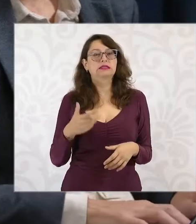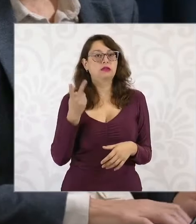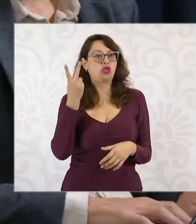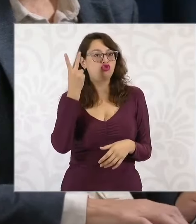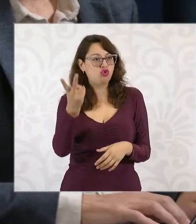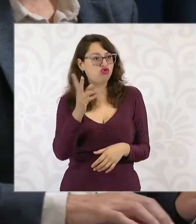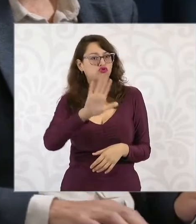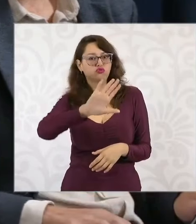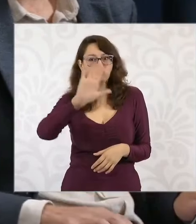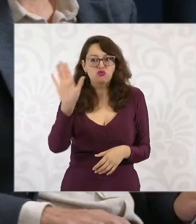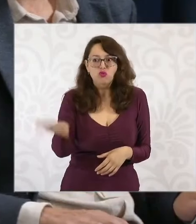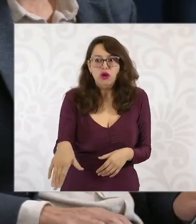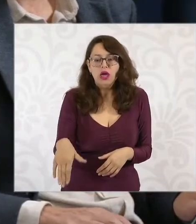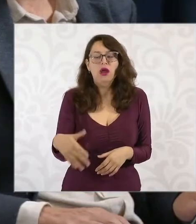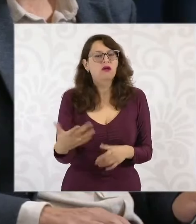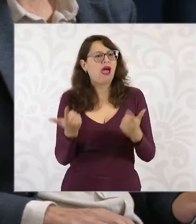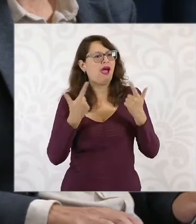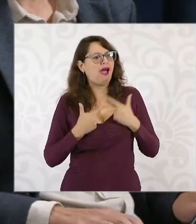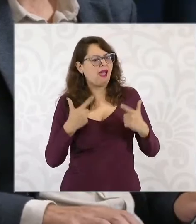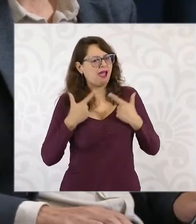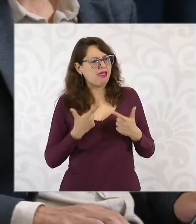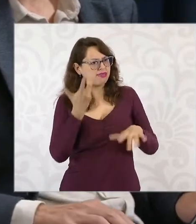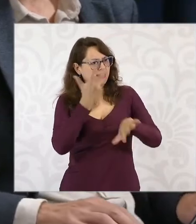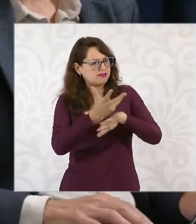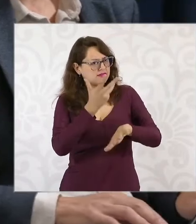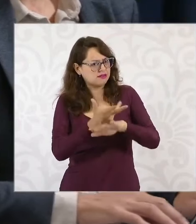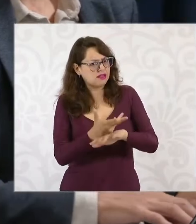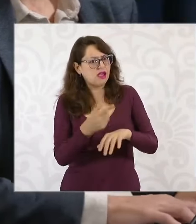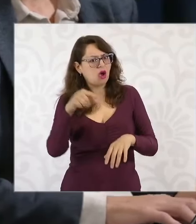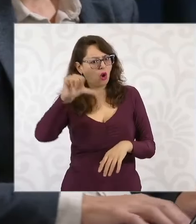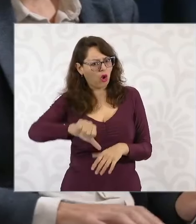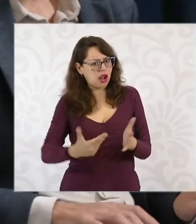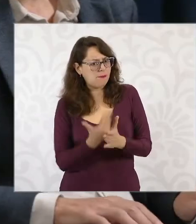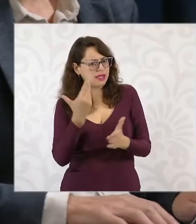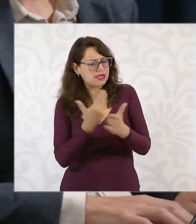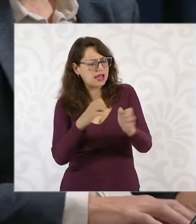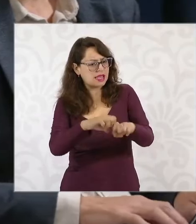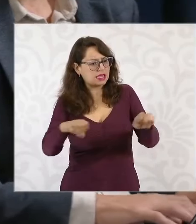Unidos. Si se si se trató este tema en el gabinete de seguridad y si el gobierno federal estaba